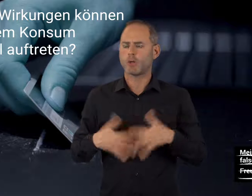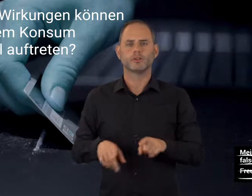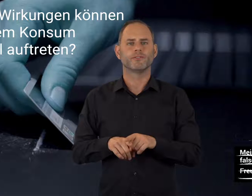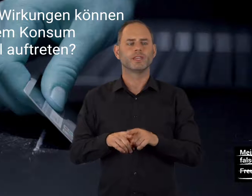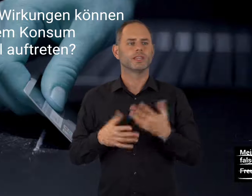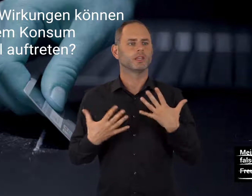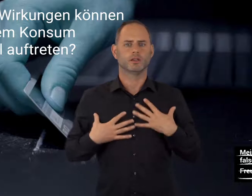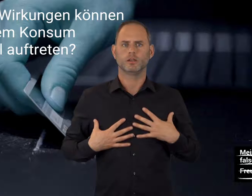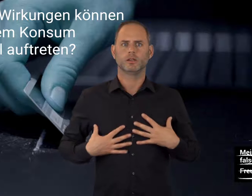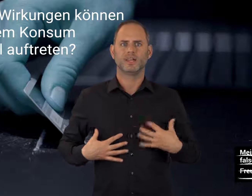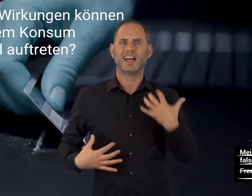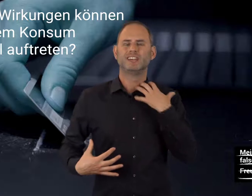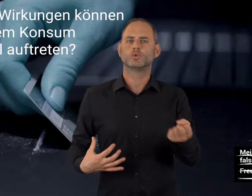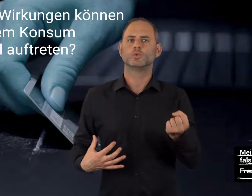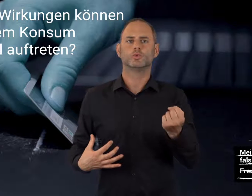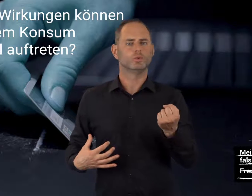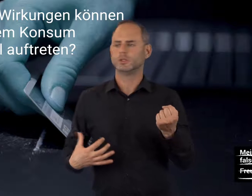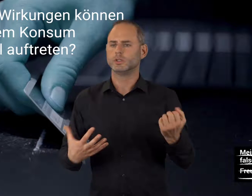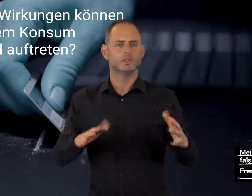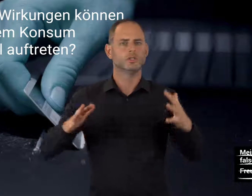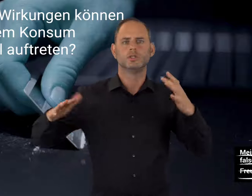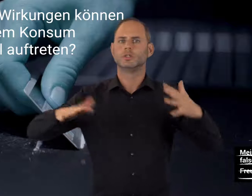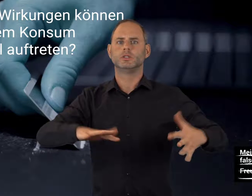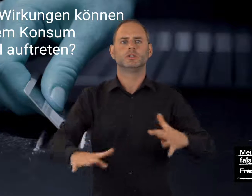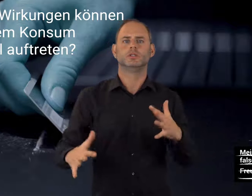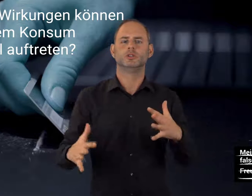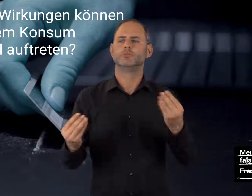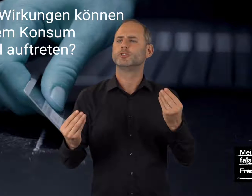Geschieht das nicht, treten Entzugssymptome auf.